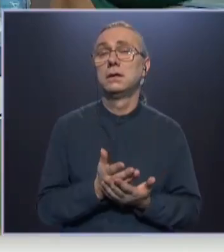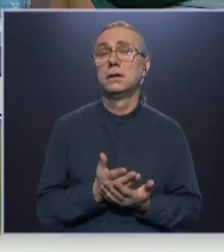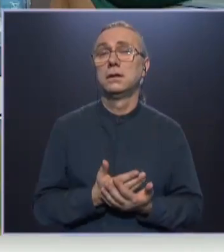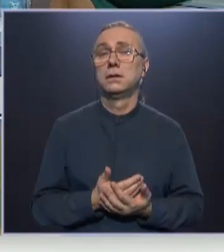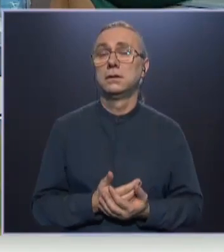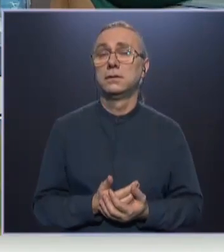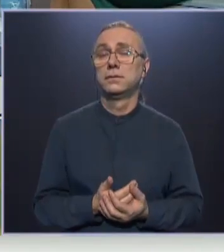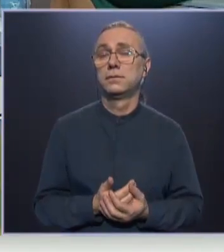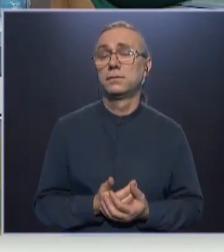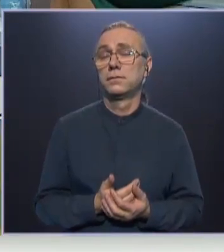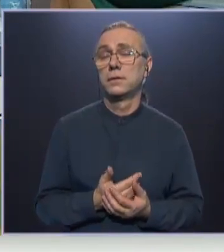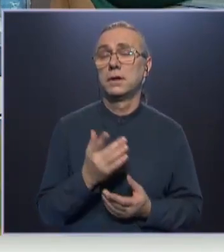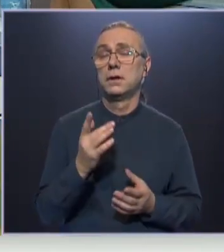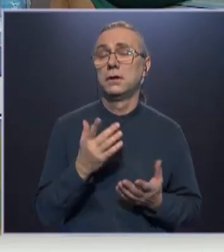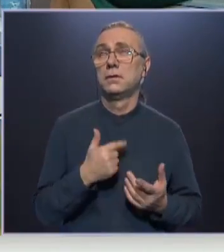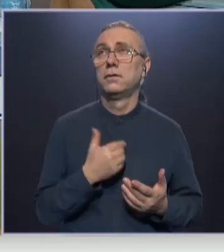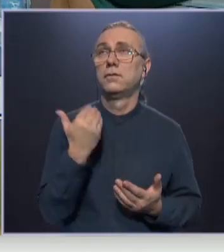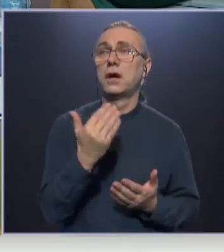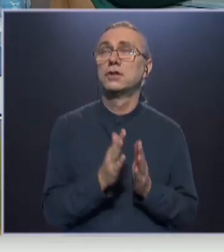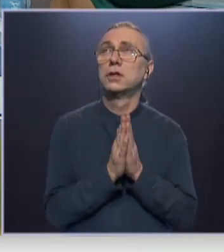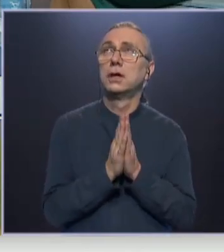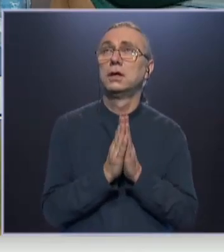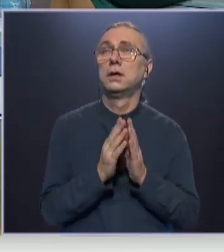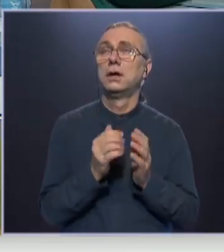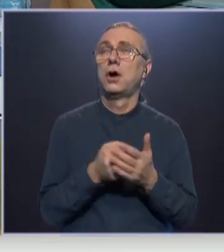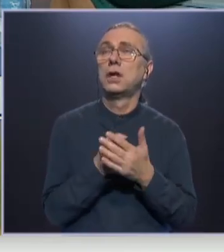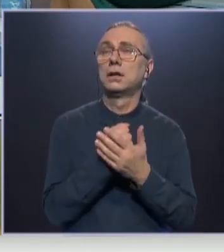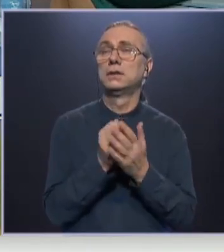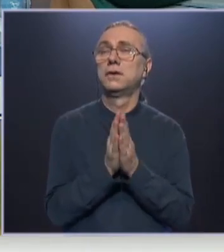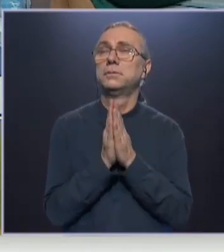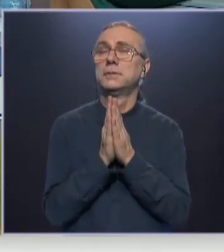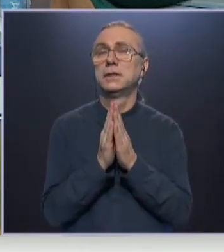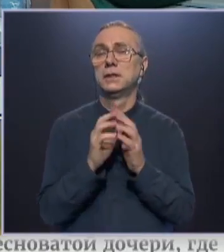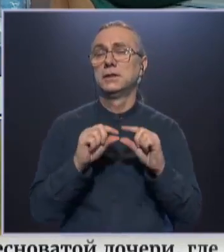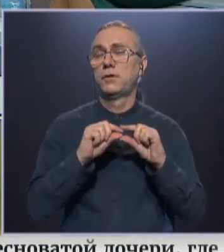ваша ходатайство сформулировано и нет никаких препятствий